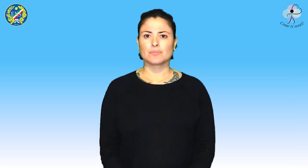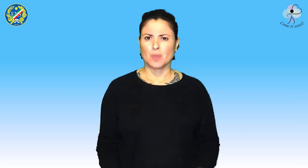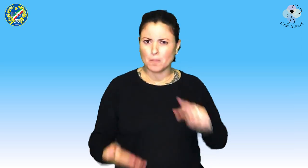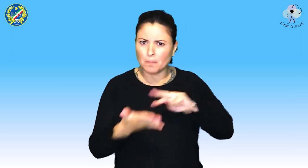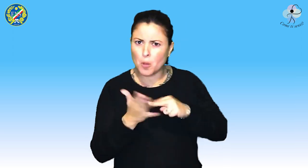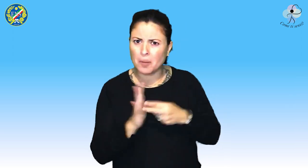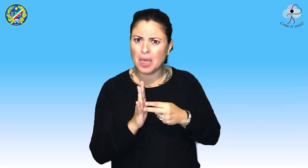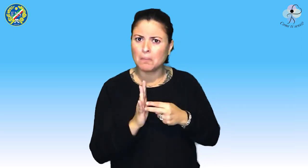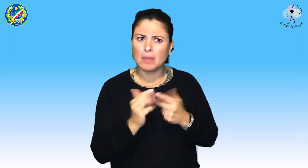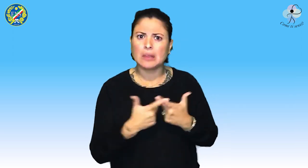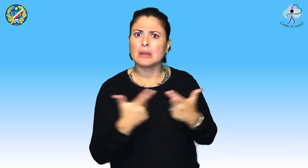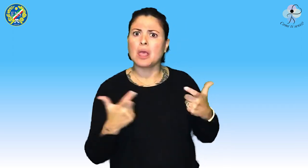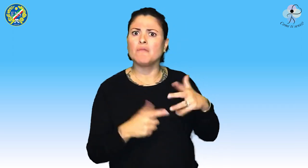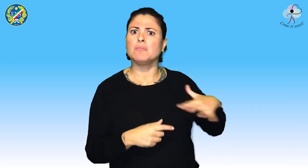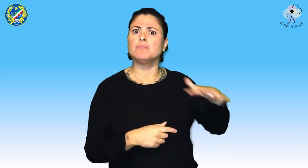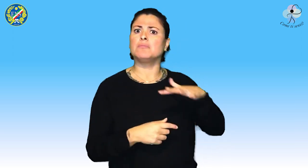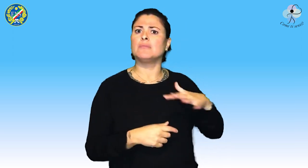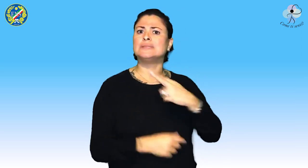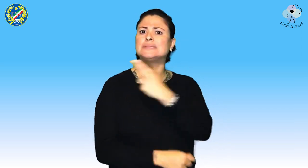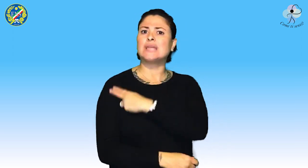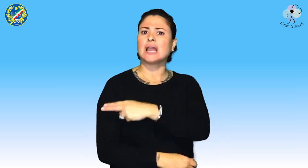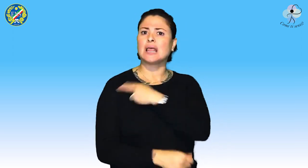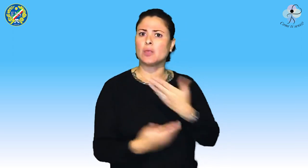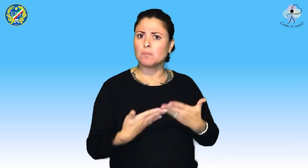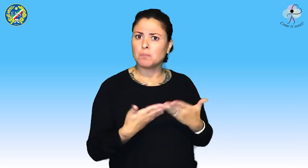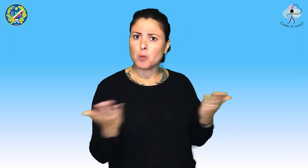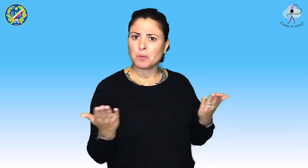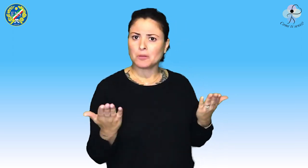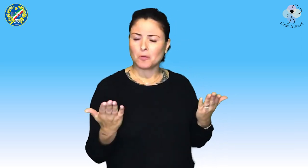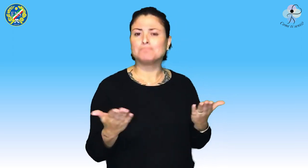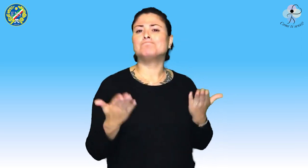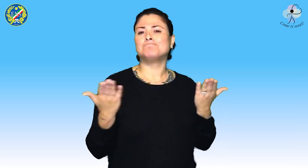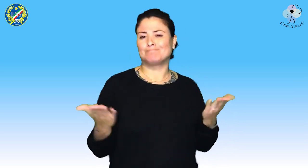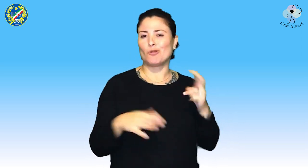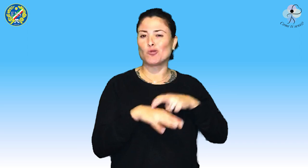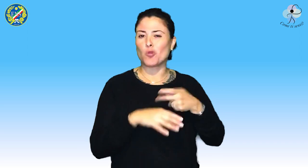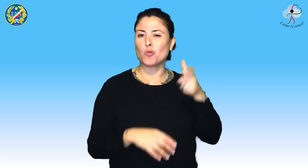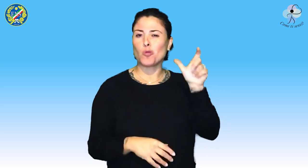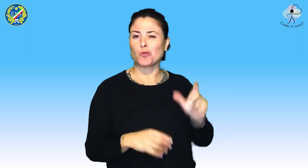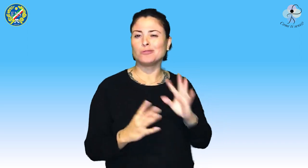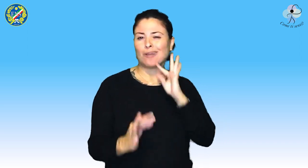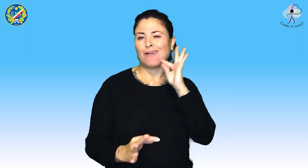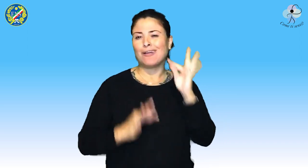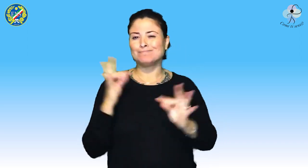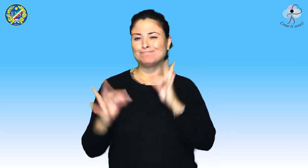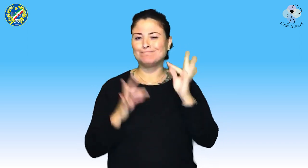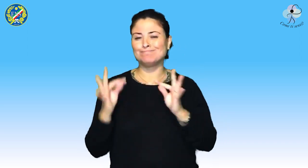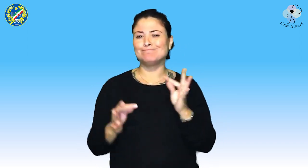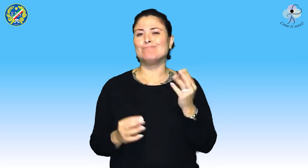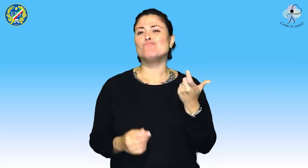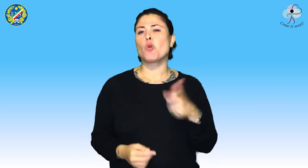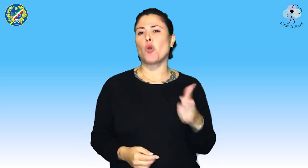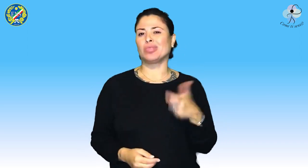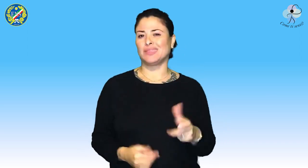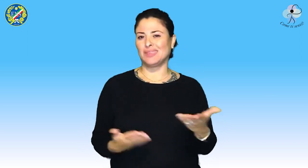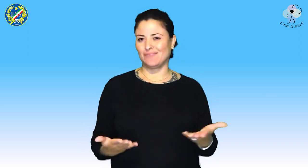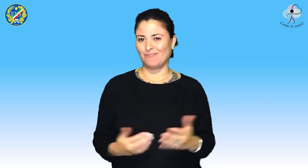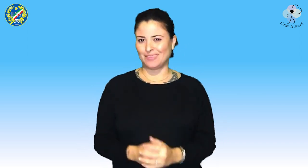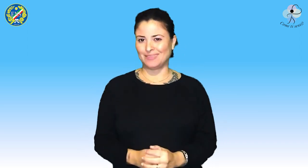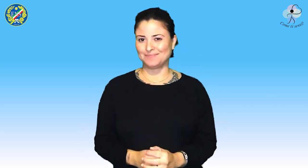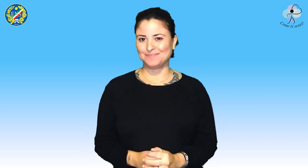La dottoressa spiegherà quali sono i motivi per cui è un grave problema per la sanità pubblica.